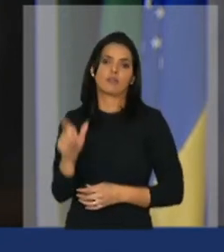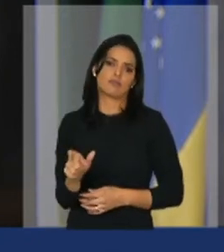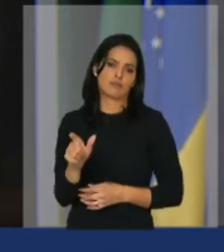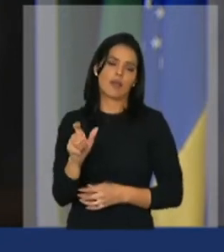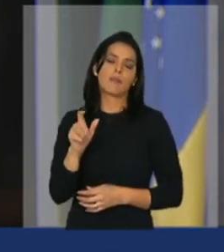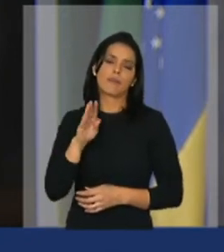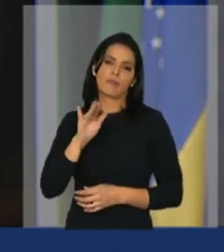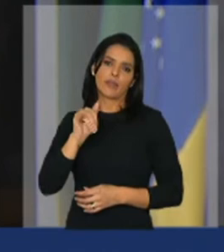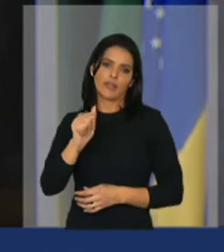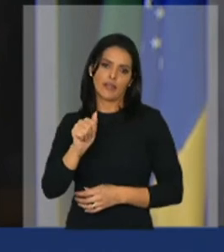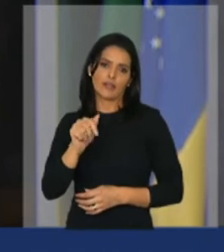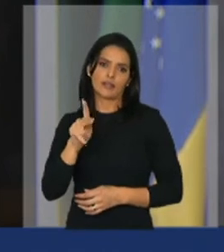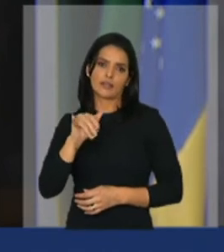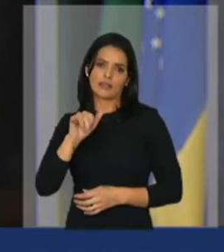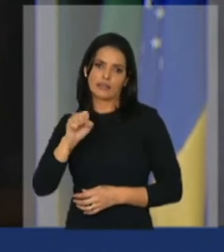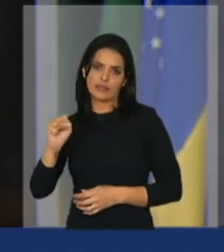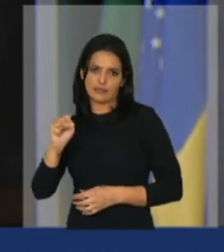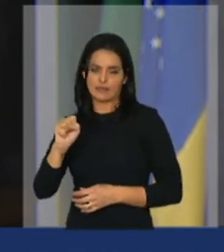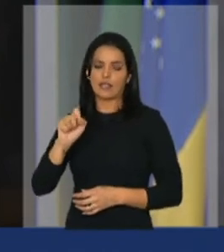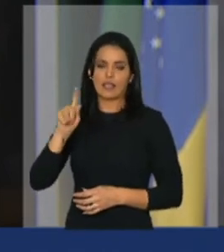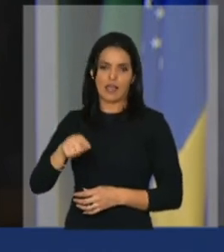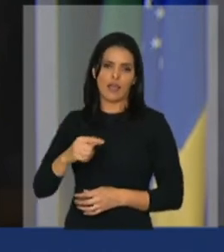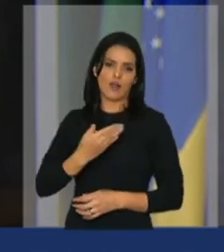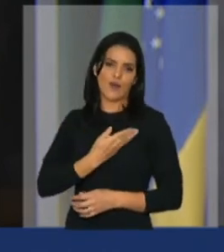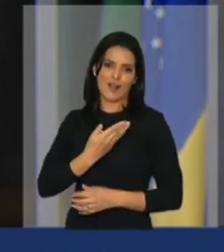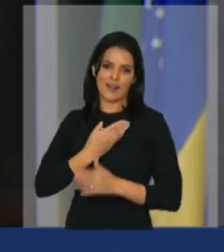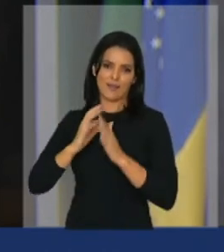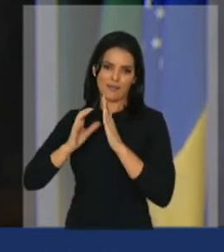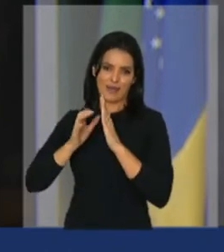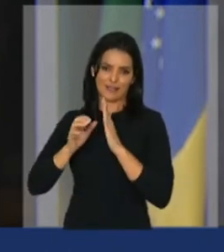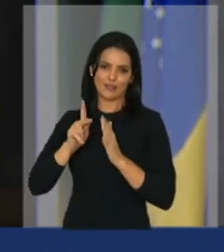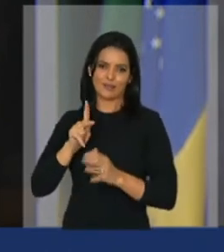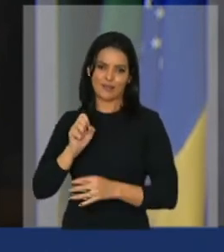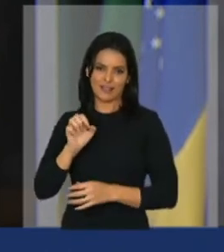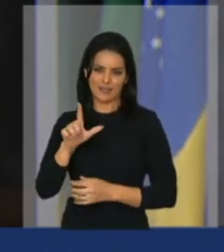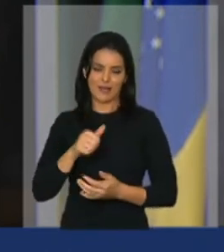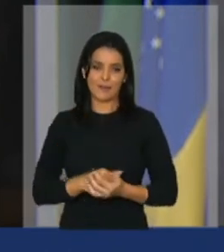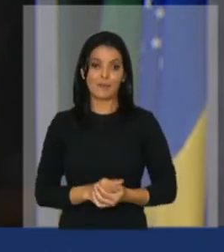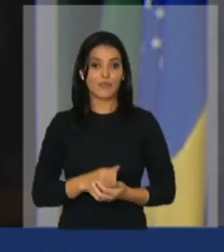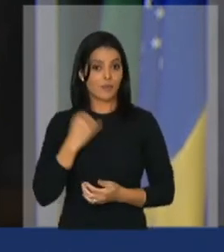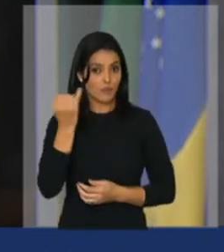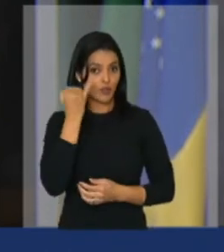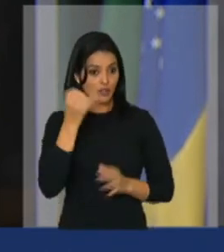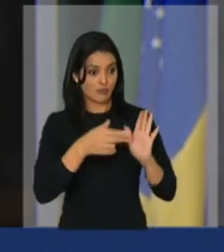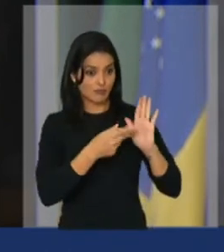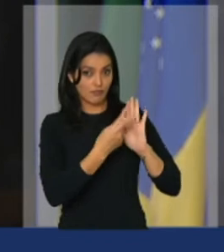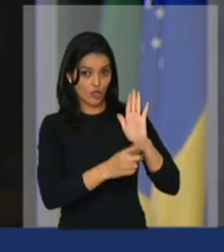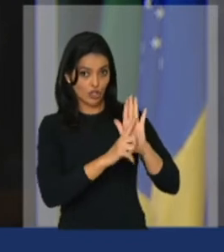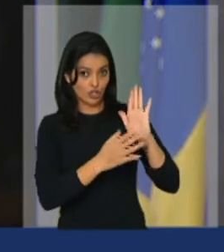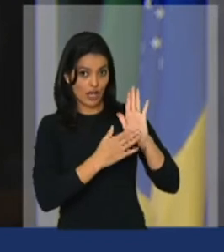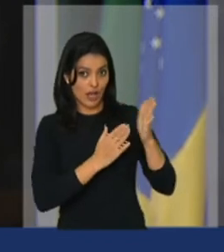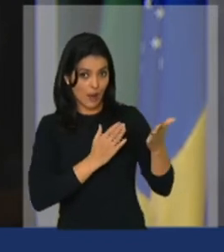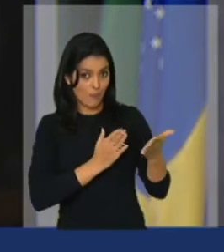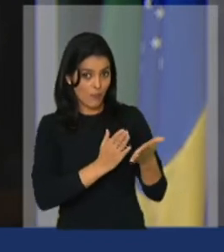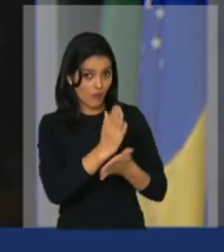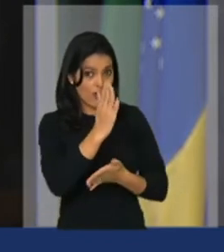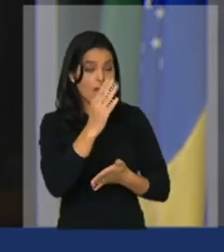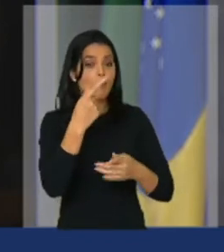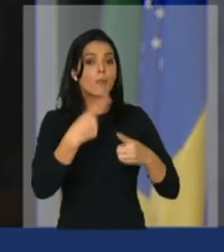PARTIDO, DEPUTADA BIA KICIS, É MUITO IMPORTANTE QUE APROVEMOS ESTE PROJETO, E LEVEMOS ESTE PROJETO A FRENTE PARA TERMOS A TRANSPARÊNCIA NECESSÁRIA QUE O POVO TANTO